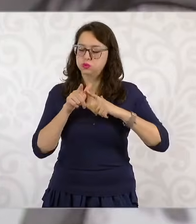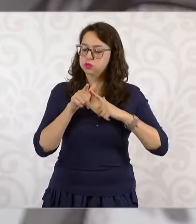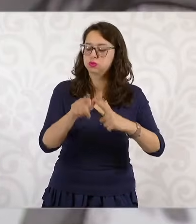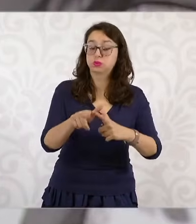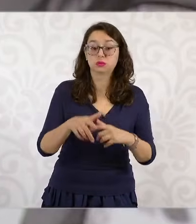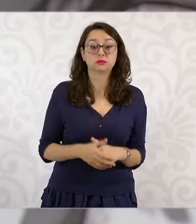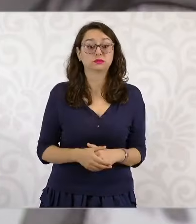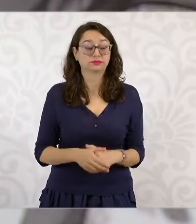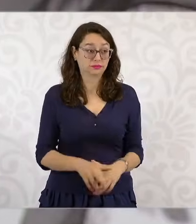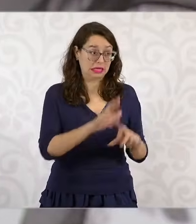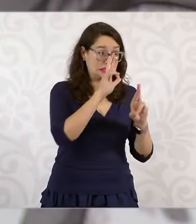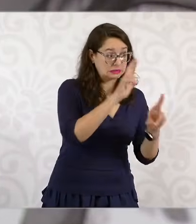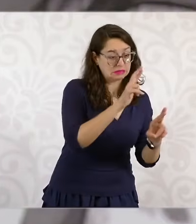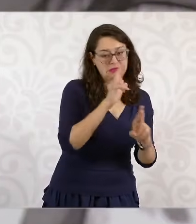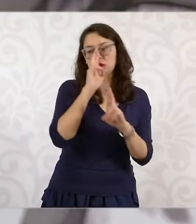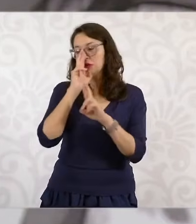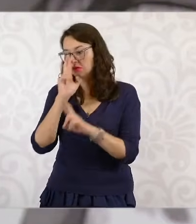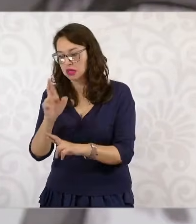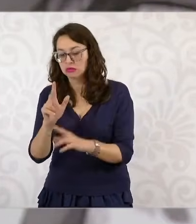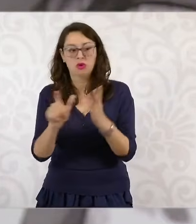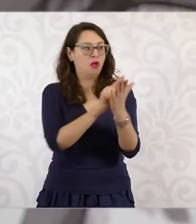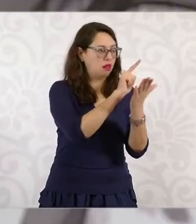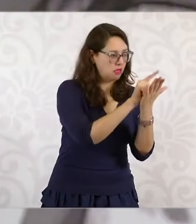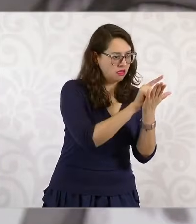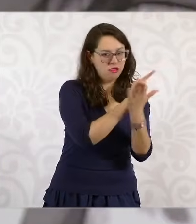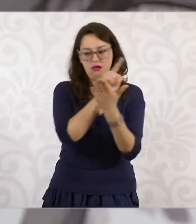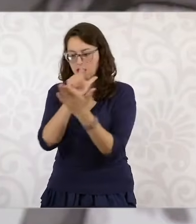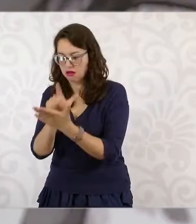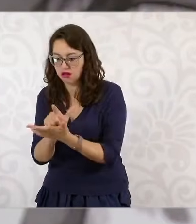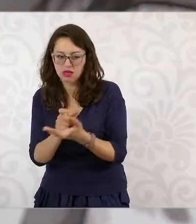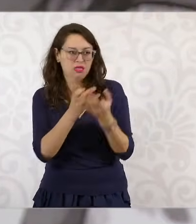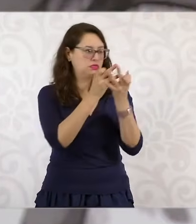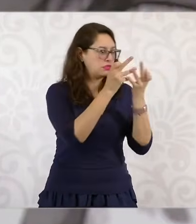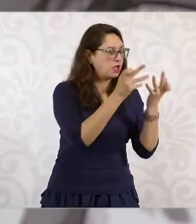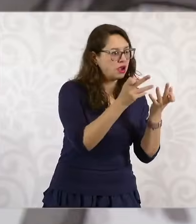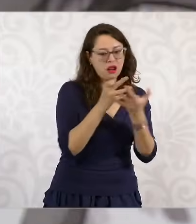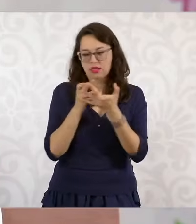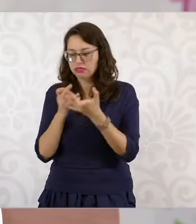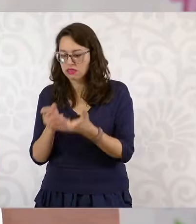nuestras leyes, nuestra nuestro territorio, lo que hay que poner siempre pues es buscar una